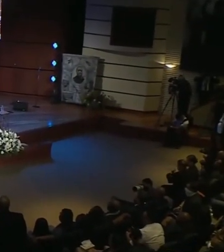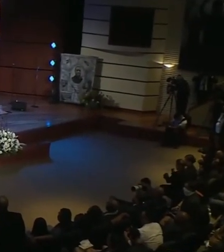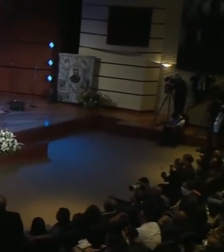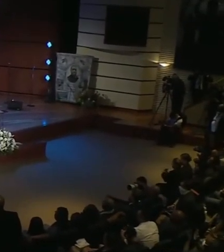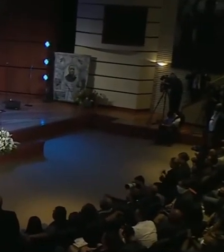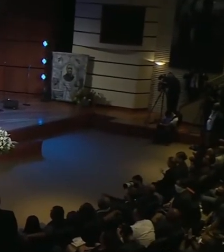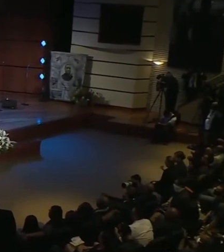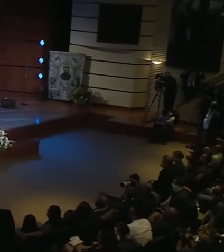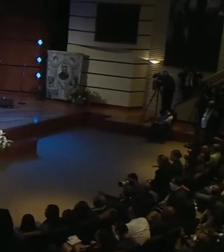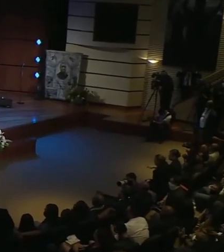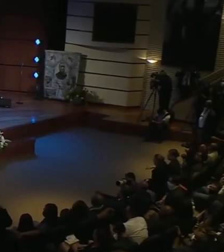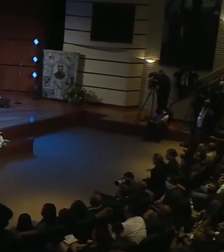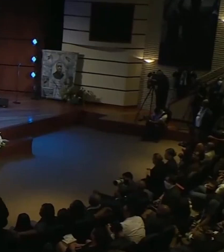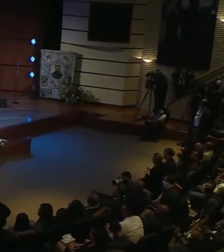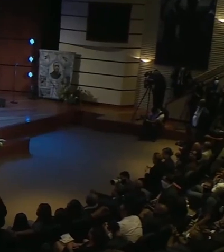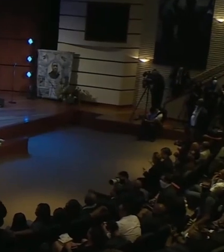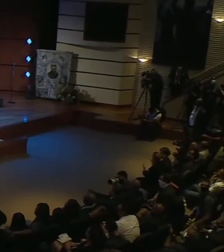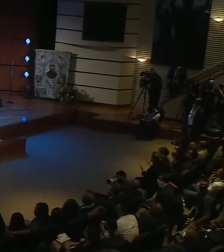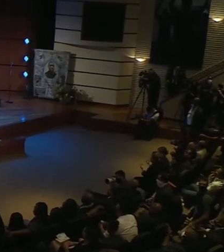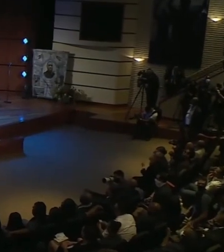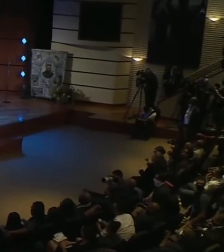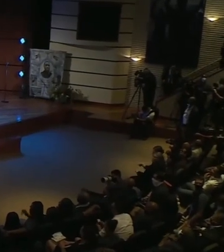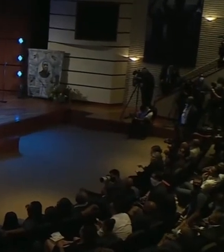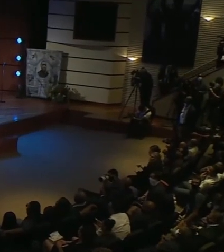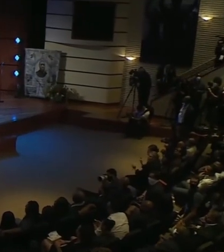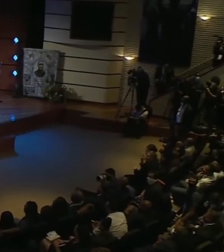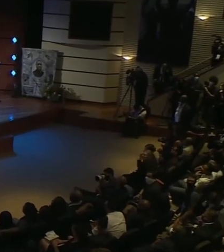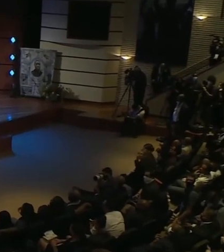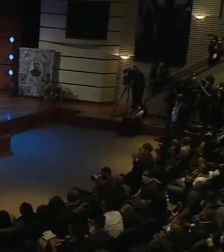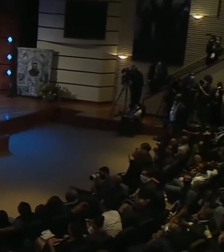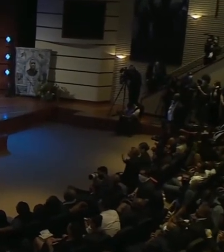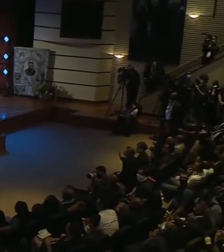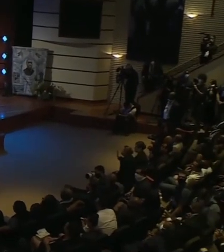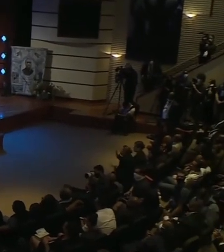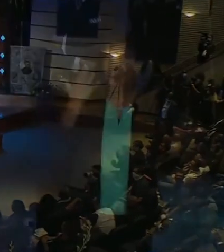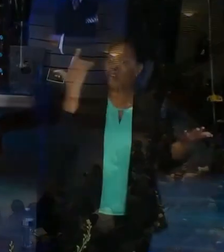Vi har kommit så långt vi har kommit genom tro Genom att förlita oss på Herren.